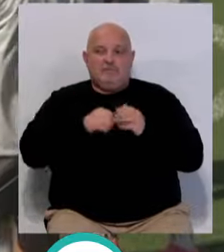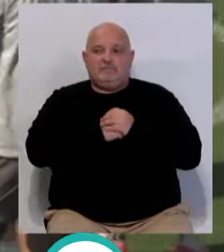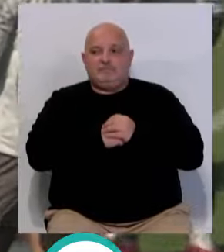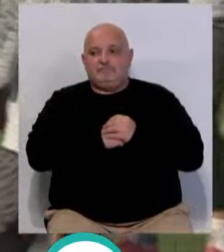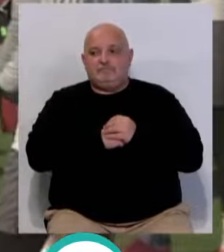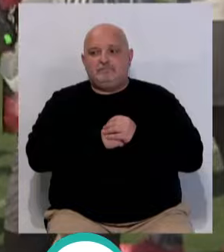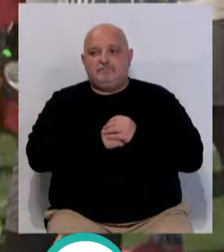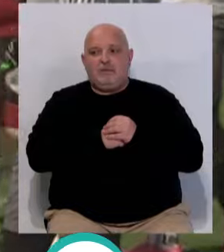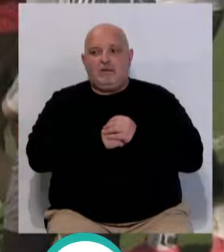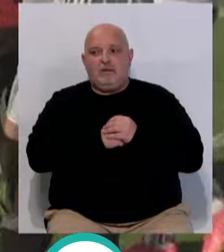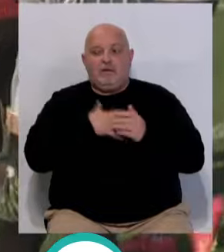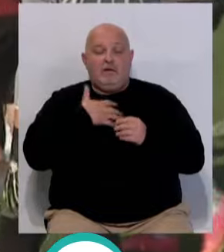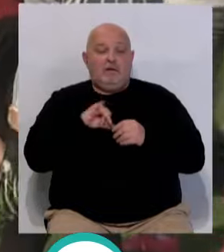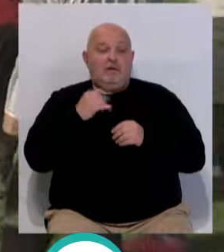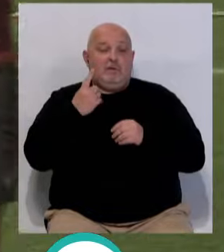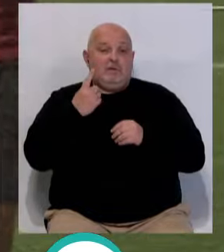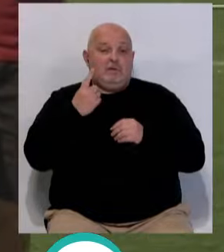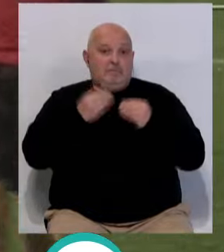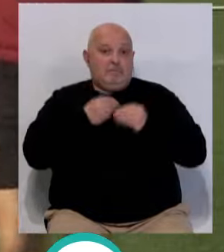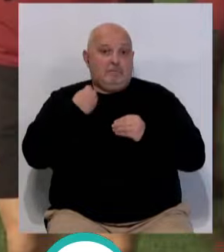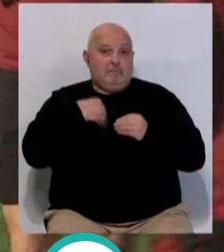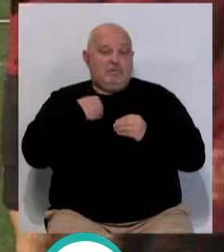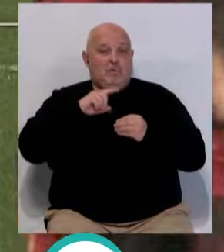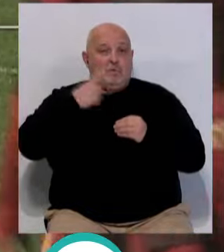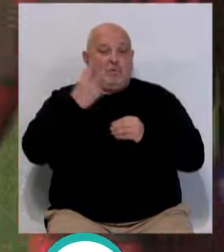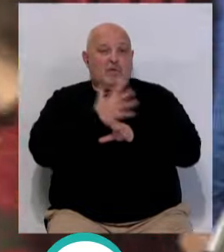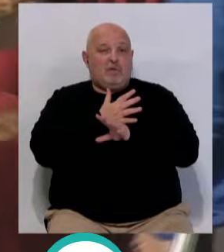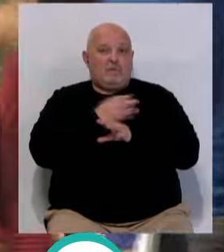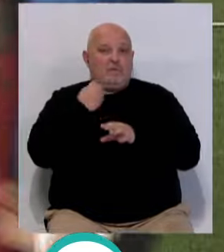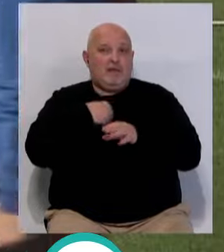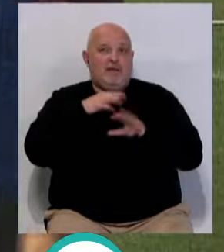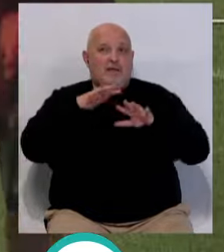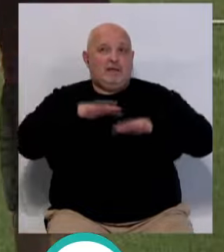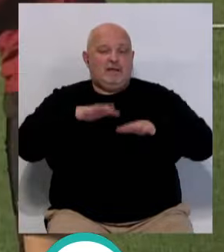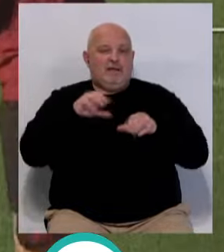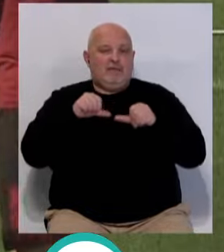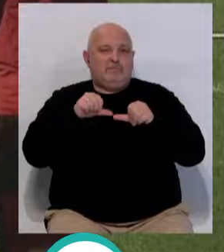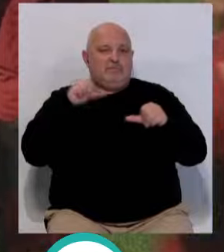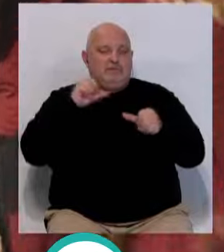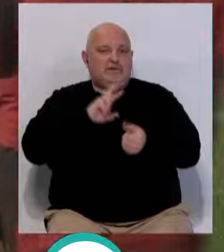es de las posibilidades precisamente uno de los jugadores que mejor está rindiendo en las